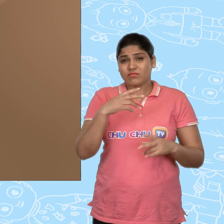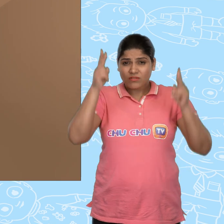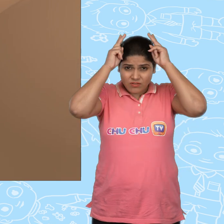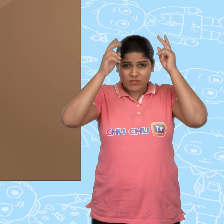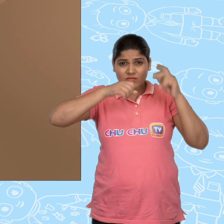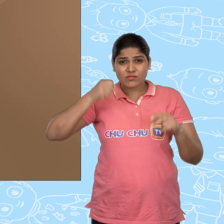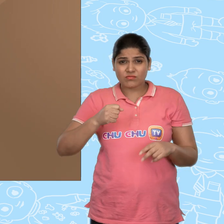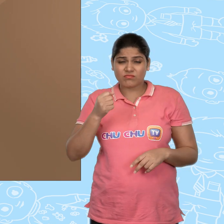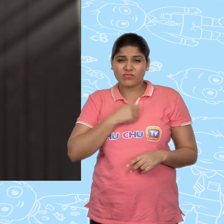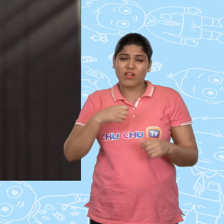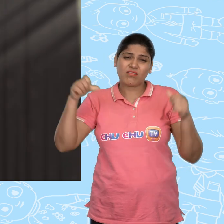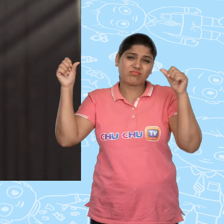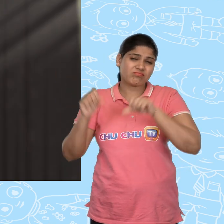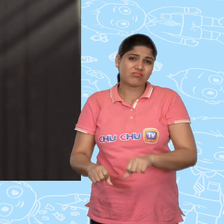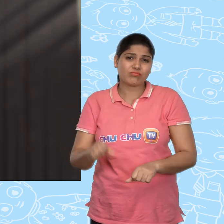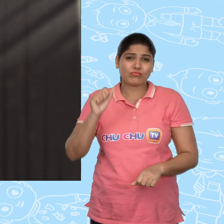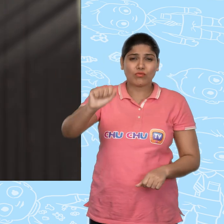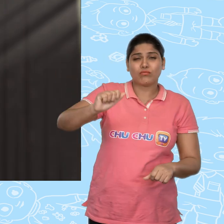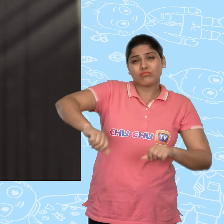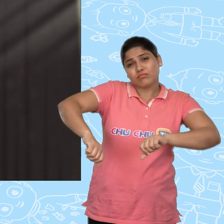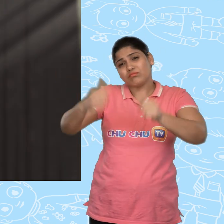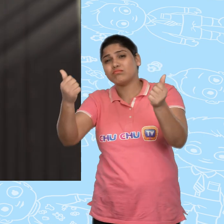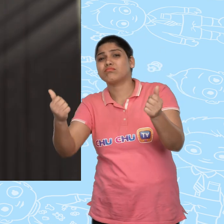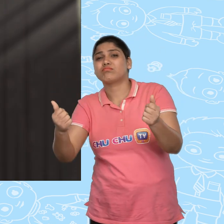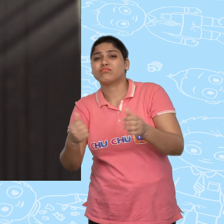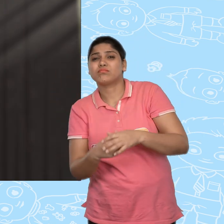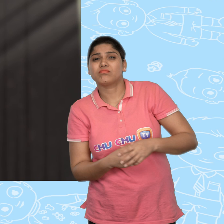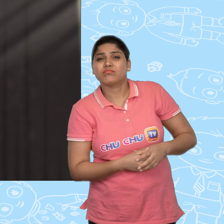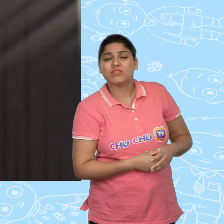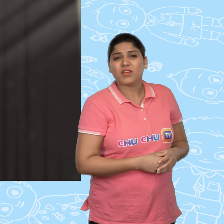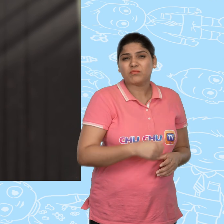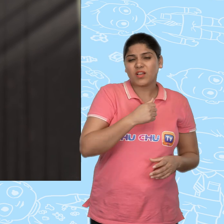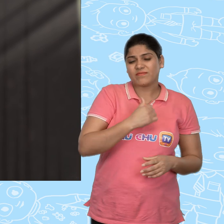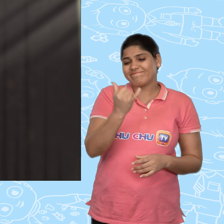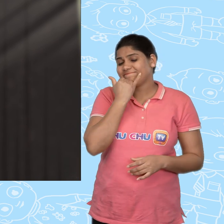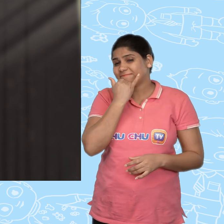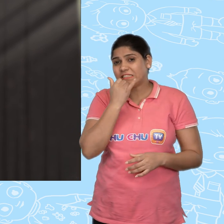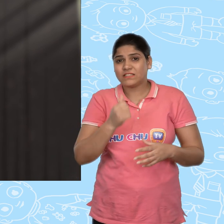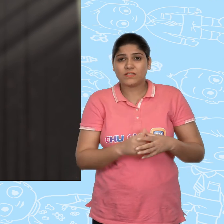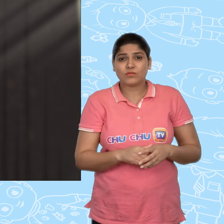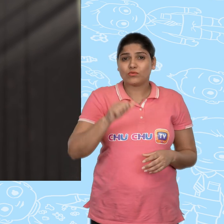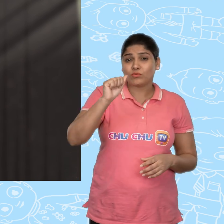खरगोश, मै हार गया और तुम जीत गए मै गलत था